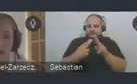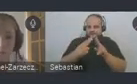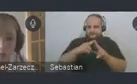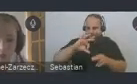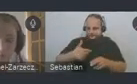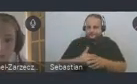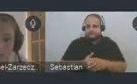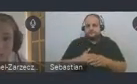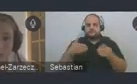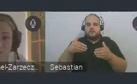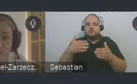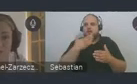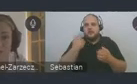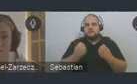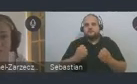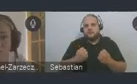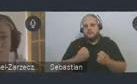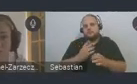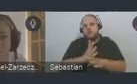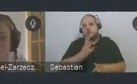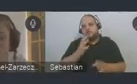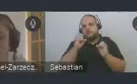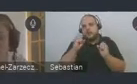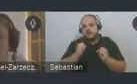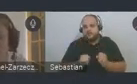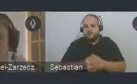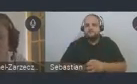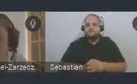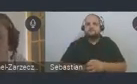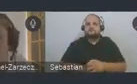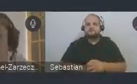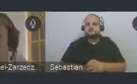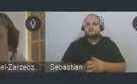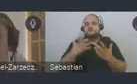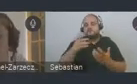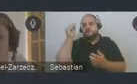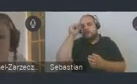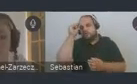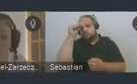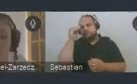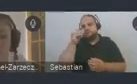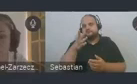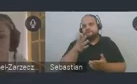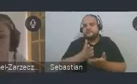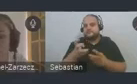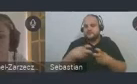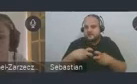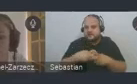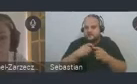a może nie ma siły stać w kolejce w banku i chce się nauczyć tej bankowości internetowej